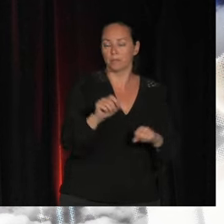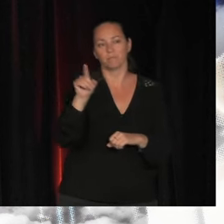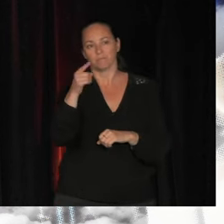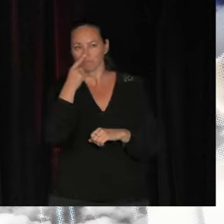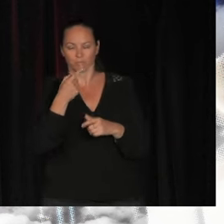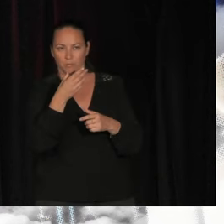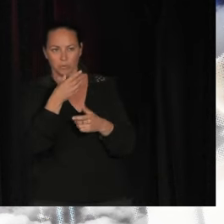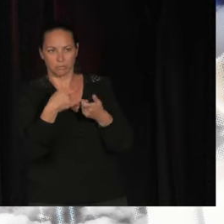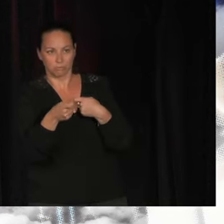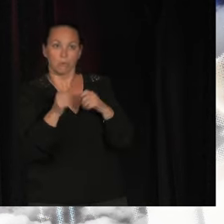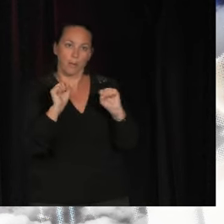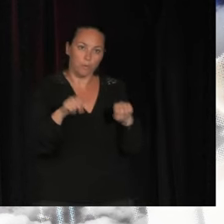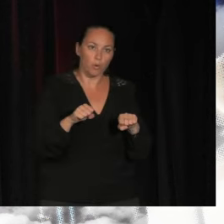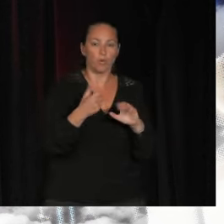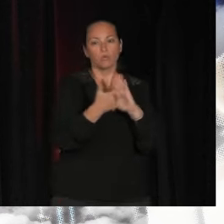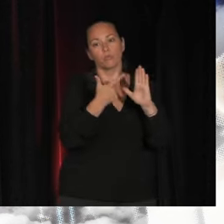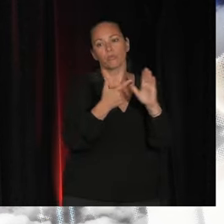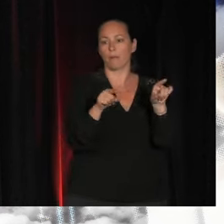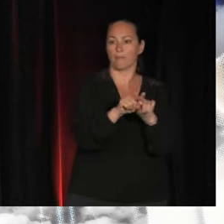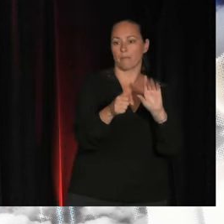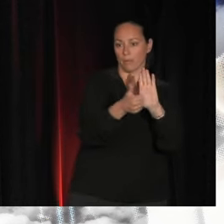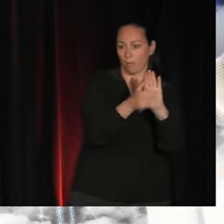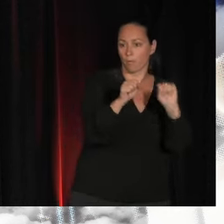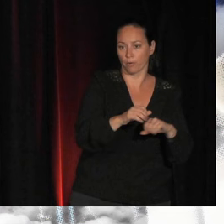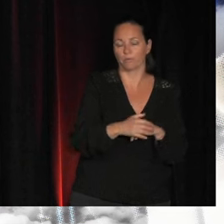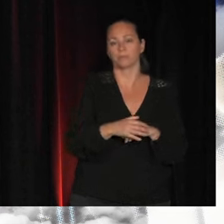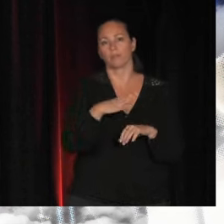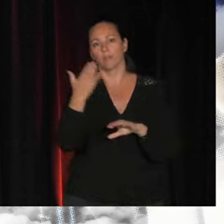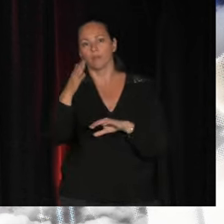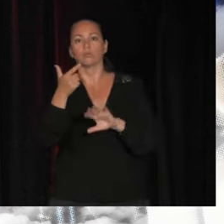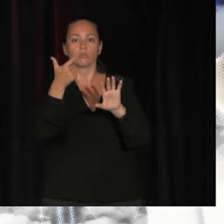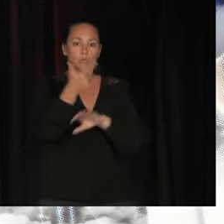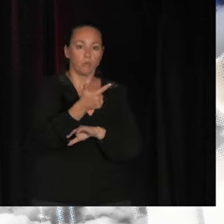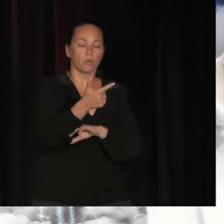mais on peut jouer jusqu'à deux fois le même héros." Il y avait une méta, c'était deux Zarya, deux Winston, deux Lucio.